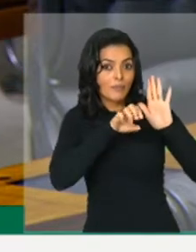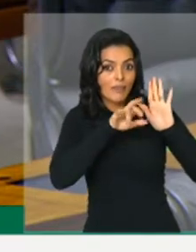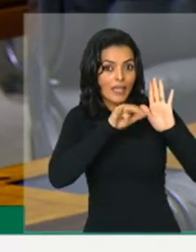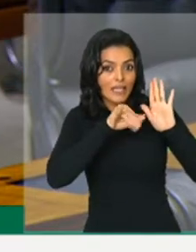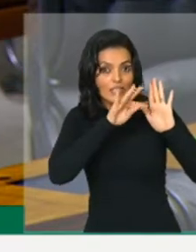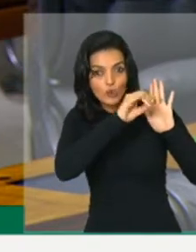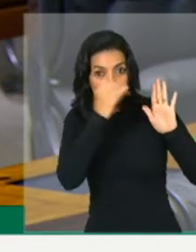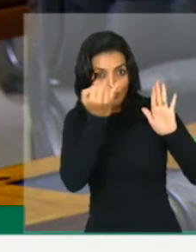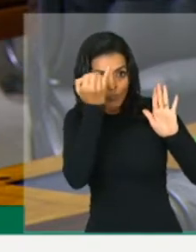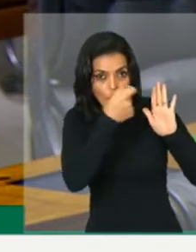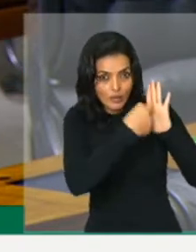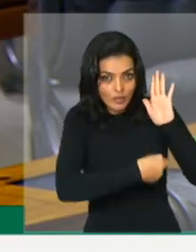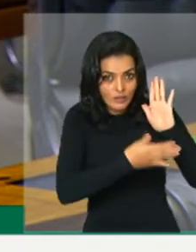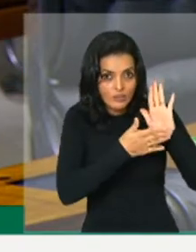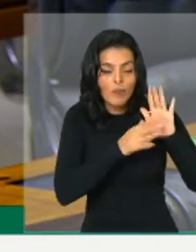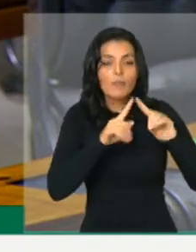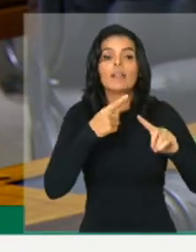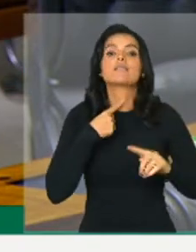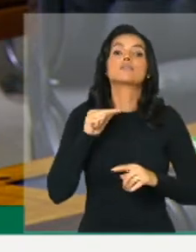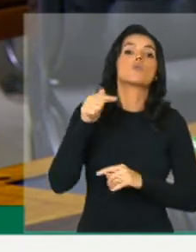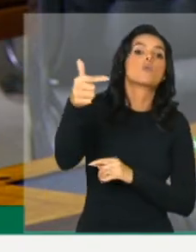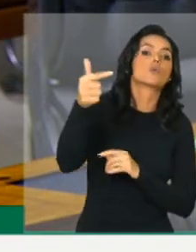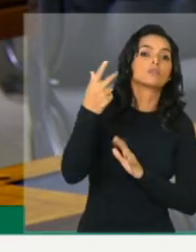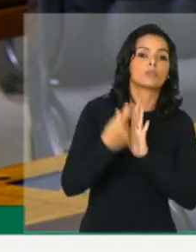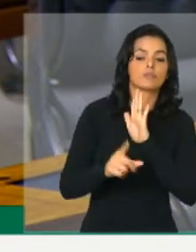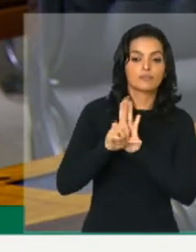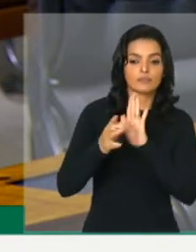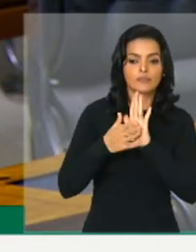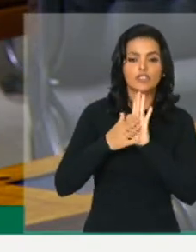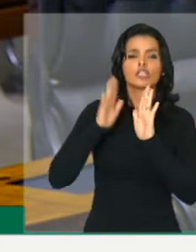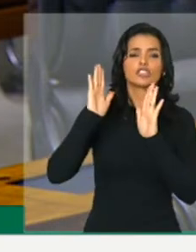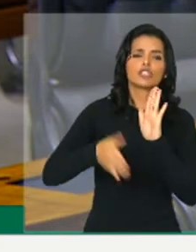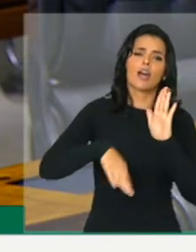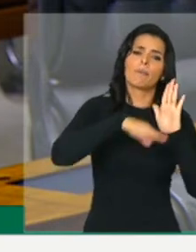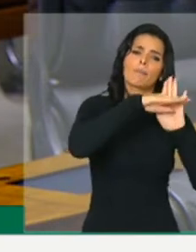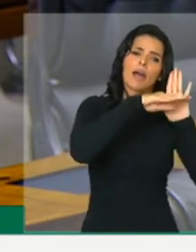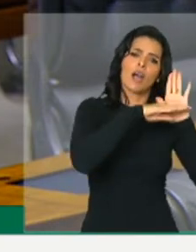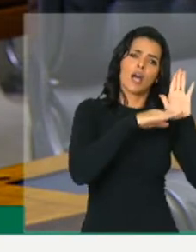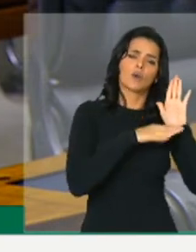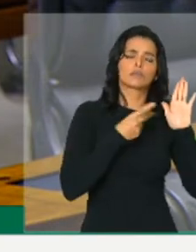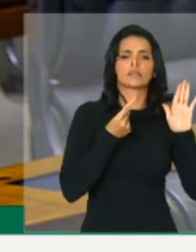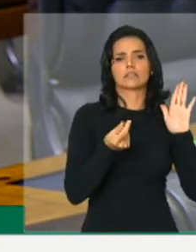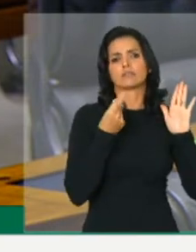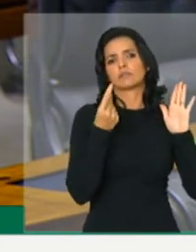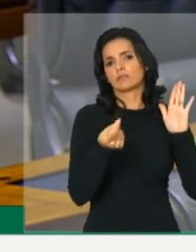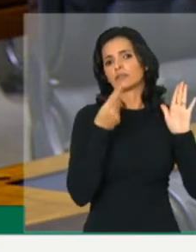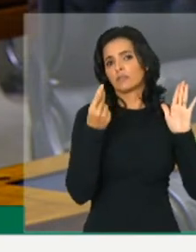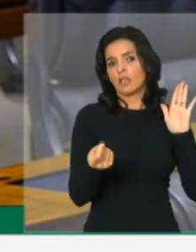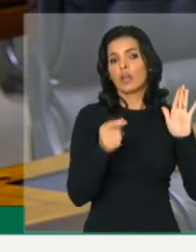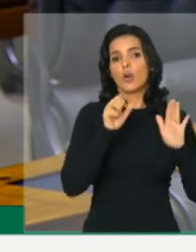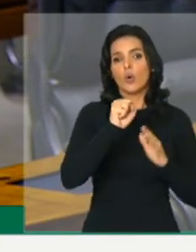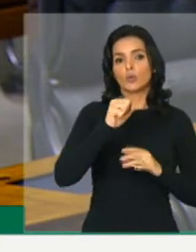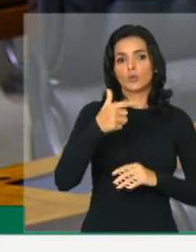FOMENTO, TANTO DE APOIAMENTO DESSA DIFÍCIL SITUAÇÃO E PELA DIFICULDADE QUE ESTÁ TAMBÉM OS PREÇOS ALTOS PARA OS CONSUMIDORES E SE OS AGRICULTORES TIVEREM ESSES